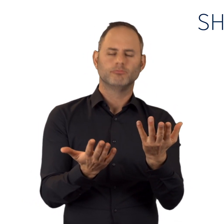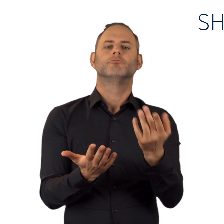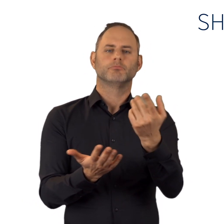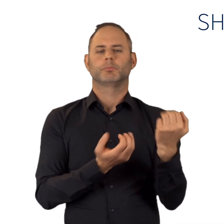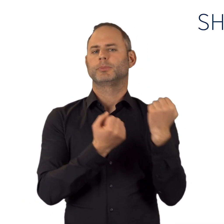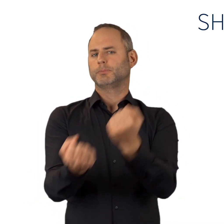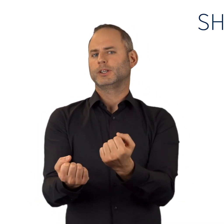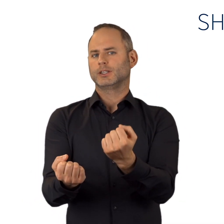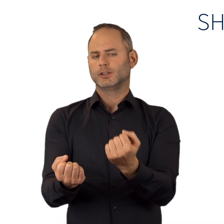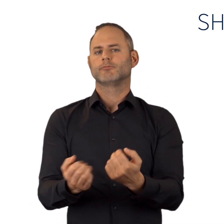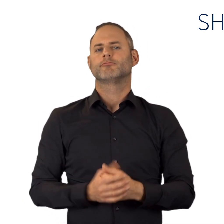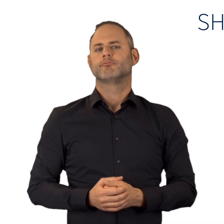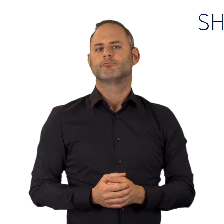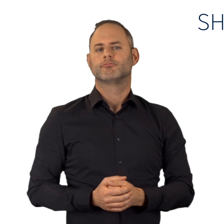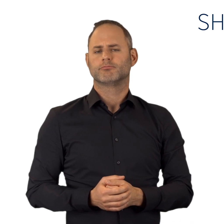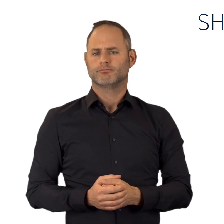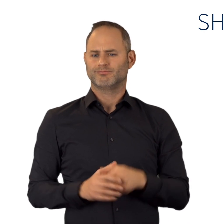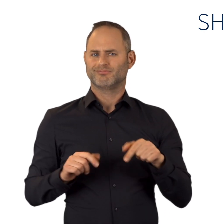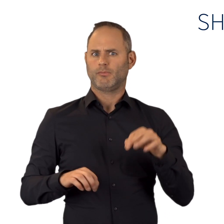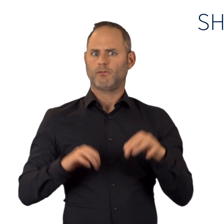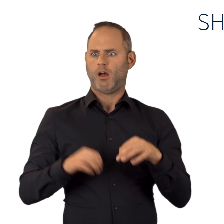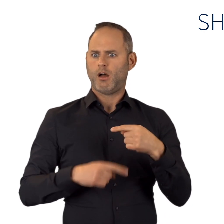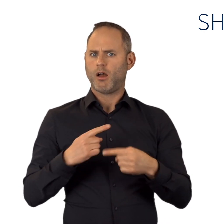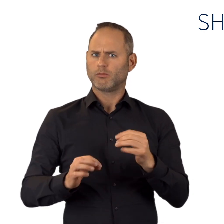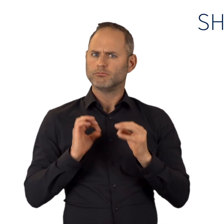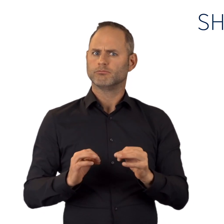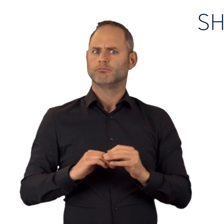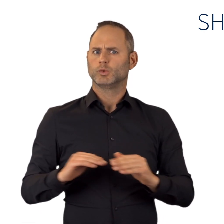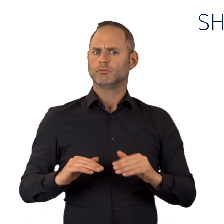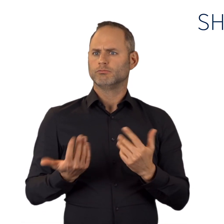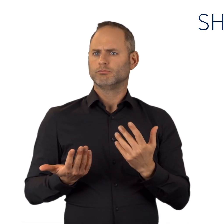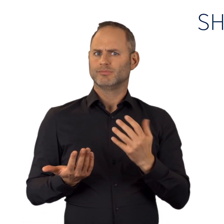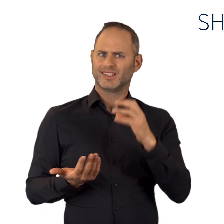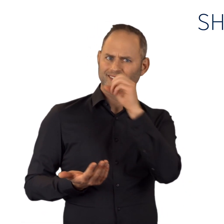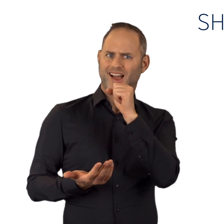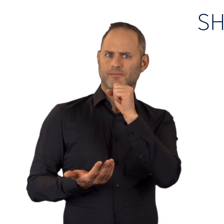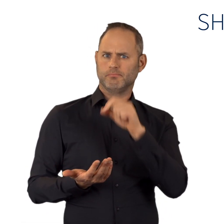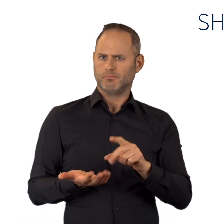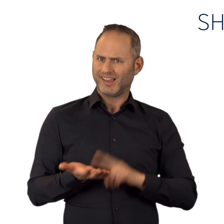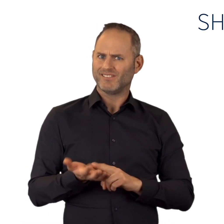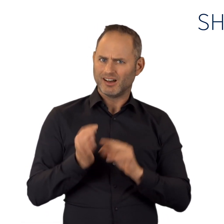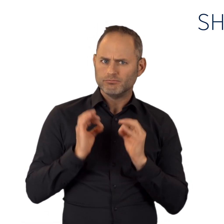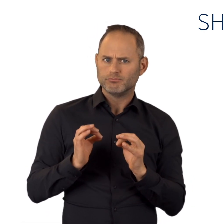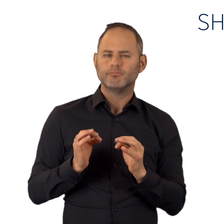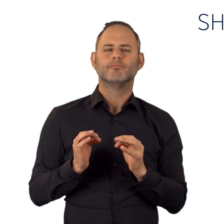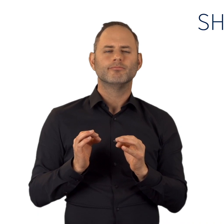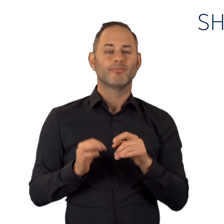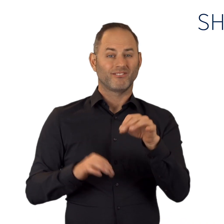mitgebracht werden. Um den Grundsatz der geheimen Wahl zu gewährleisten,